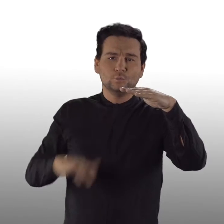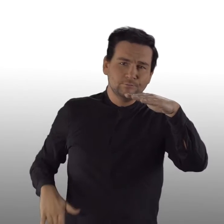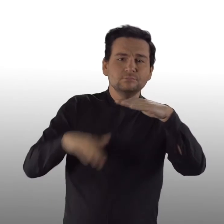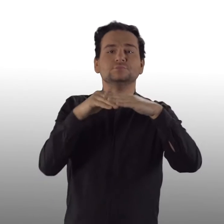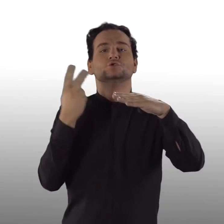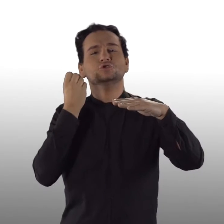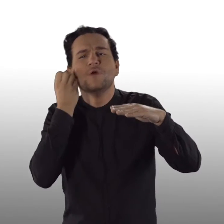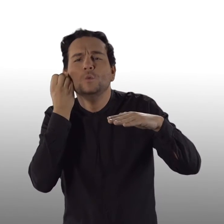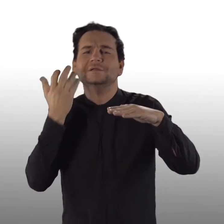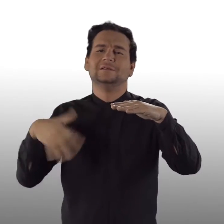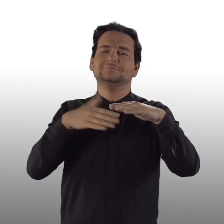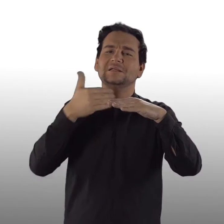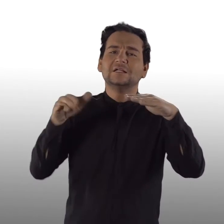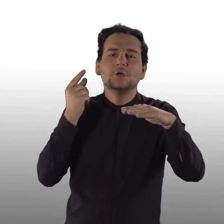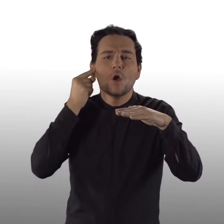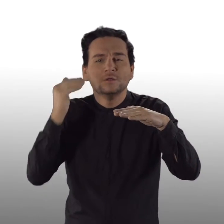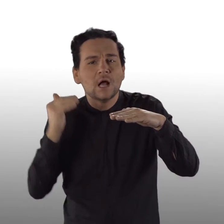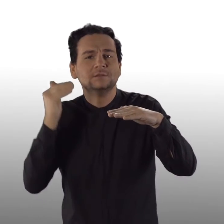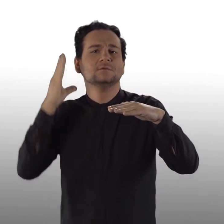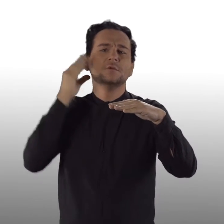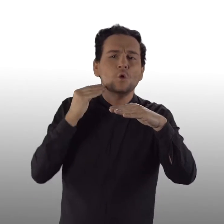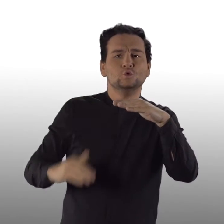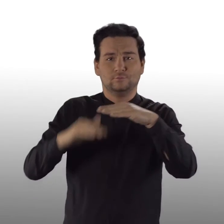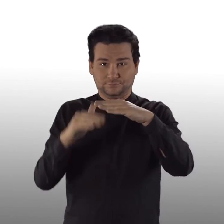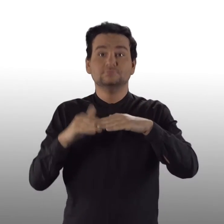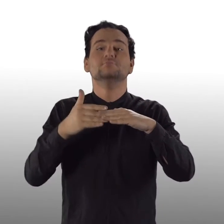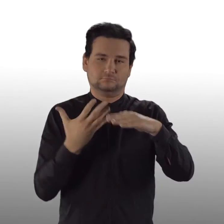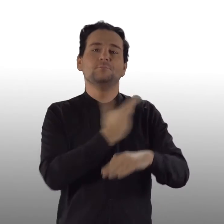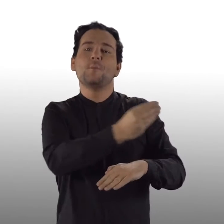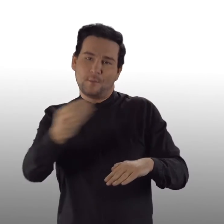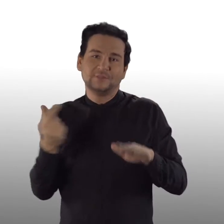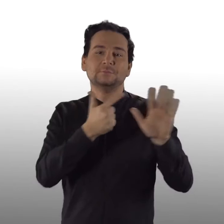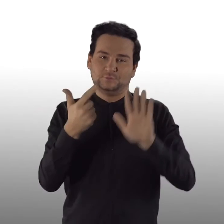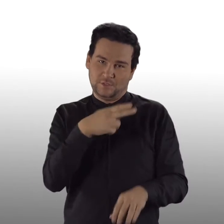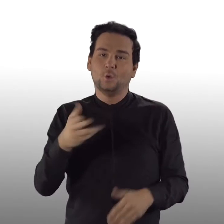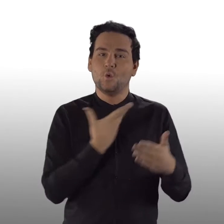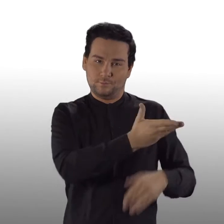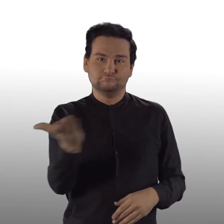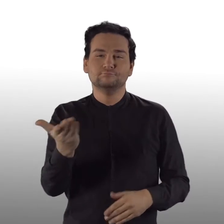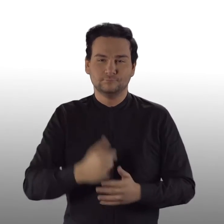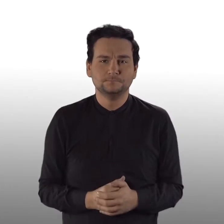oder an Taubheit grenzender Schwerhörigkeit Anspruch auf diese finanzielle Hilfe.